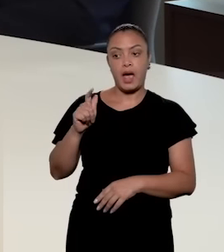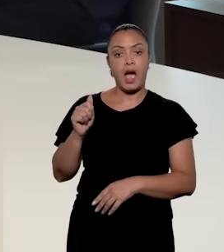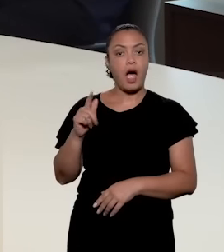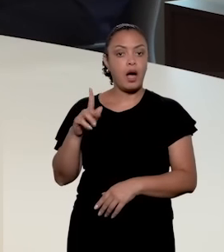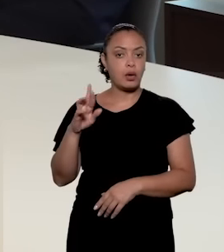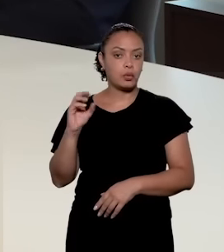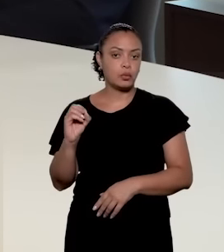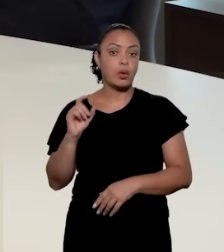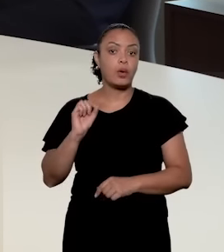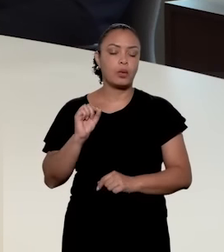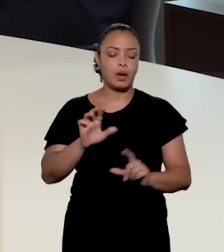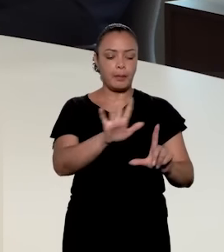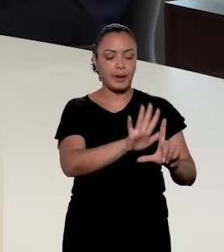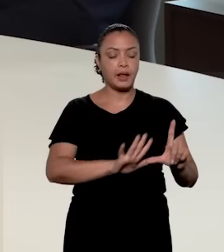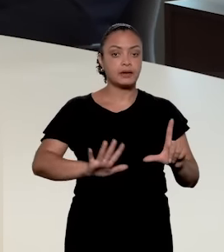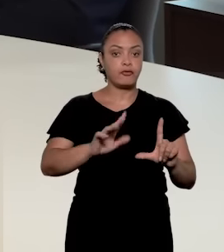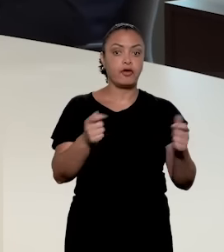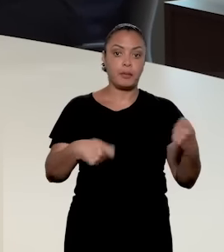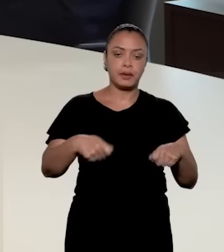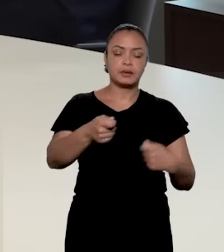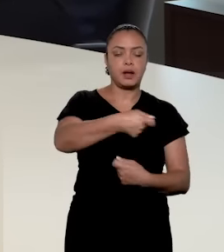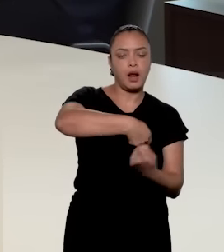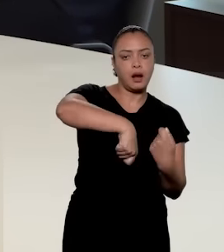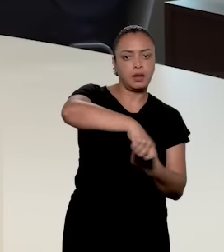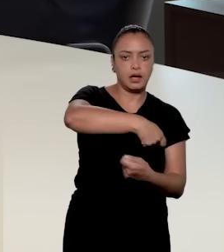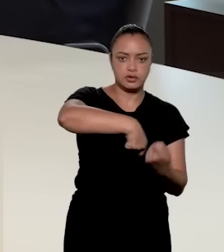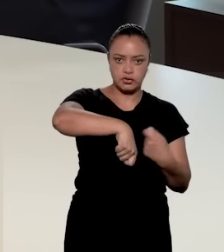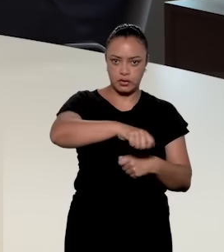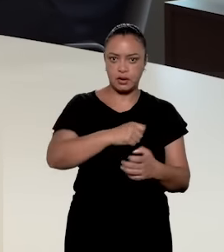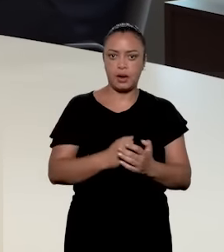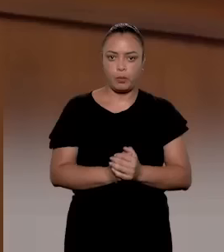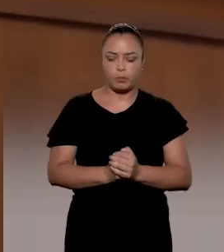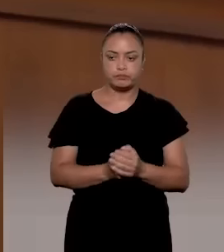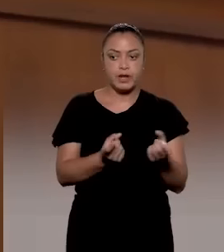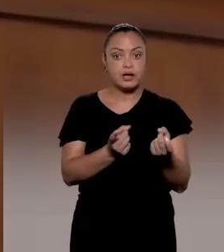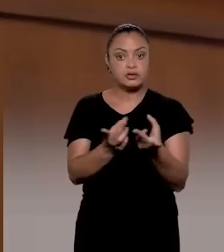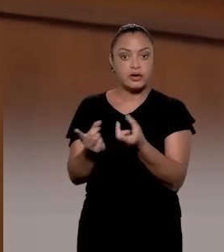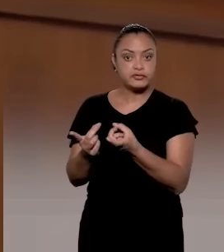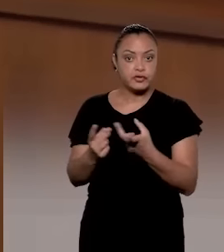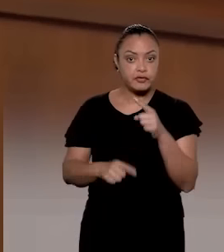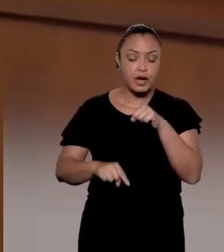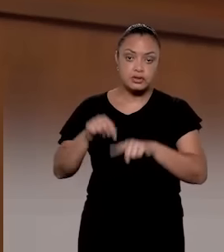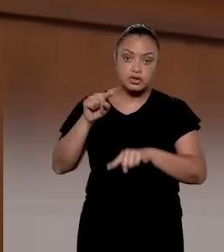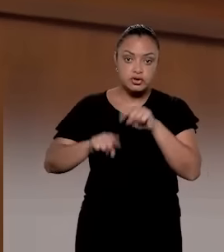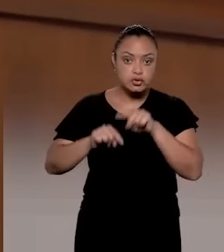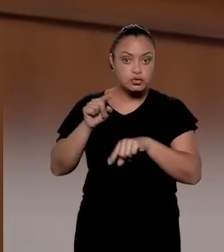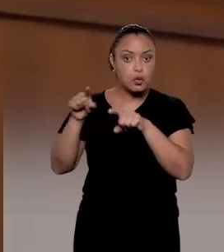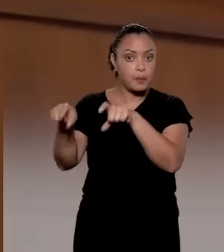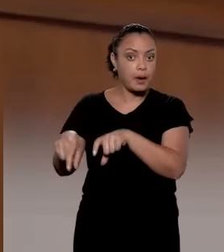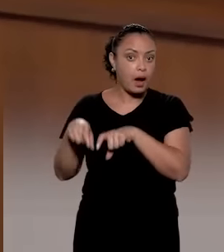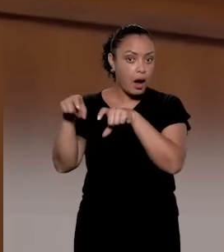então é um ambiente transacional, onde a gente vai vender insumos agropecuários ou vai intermediar